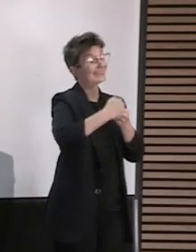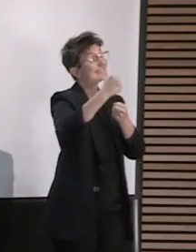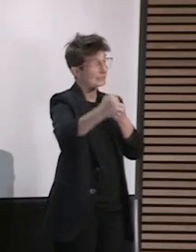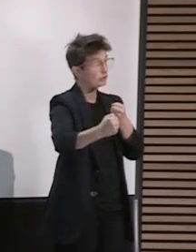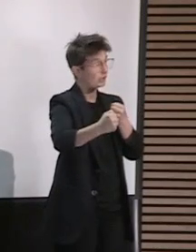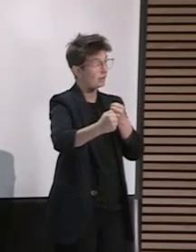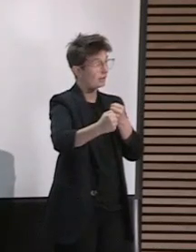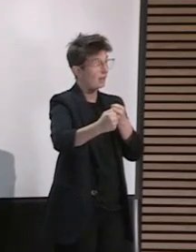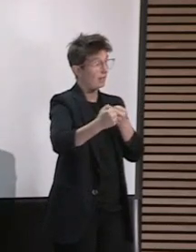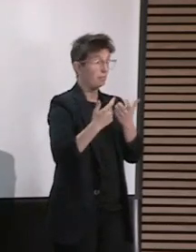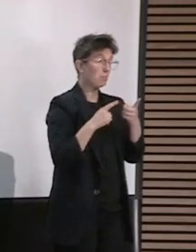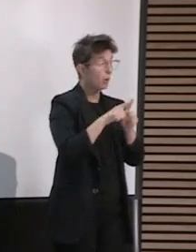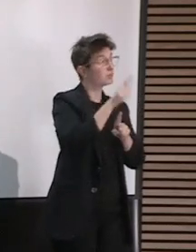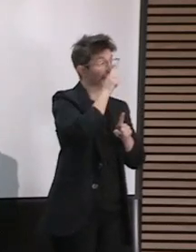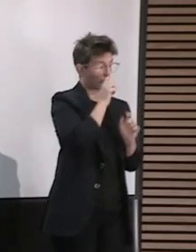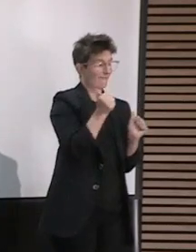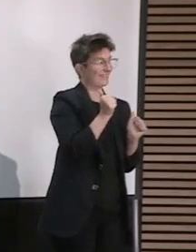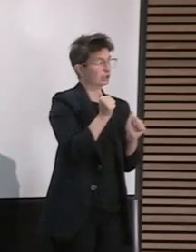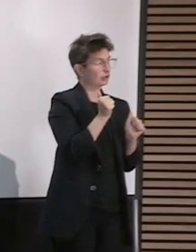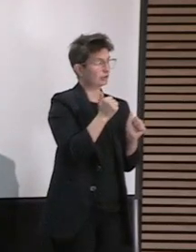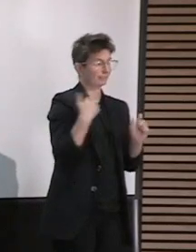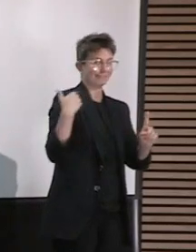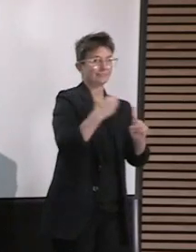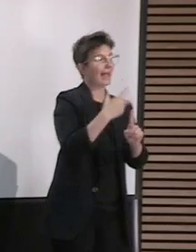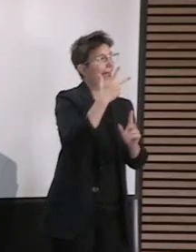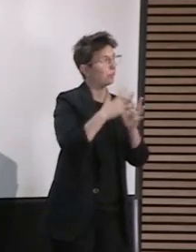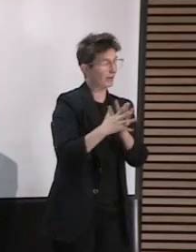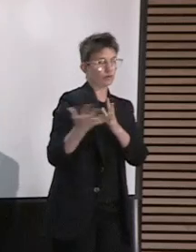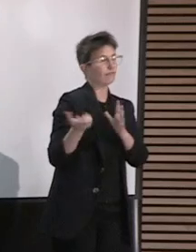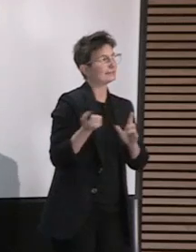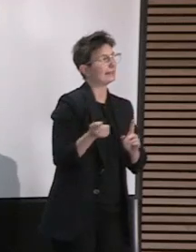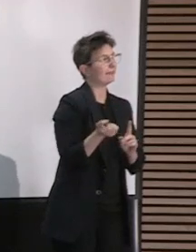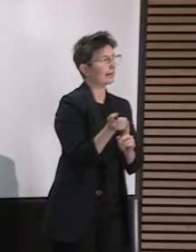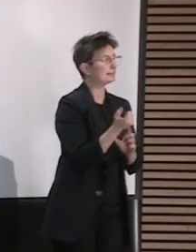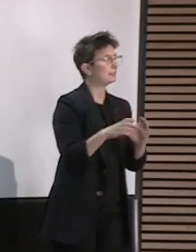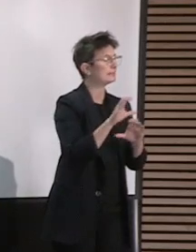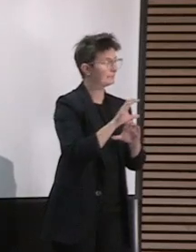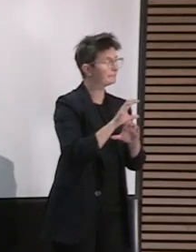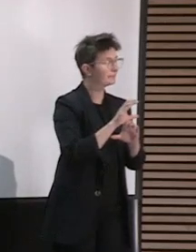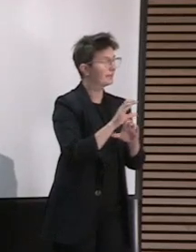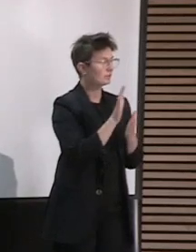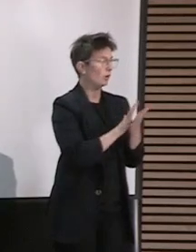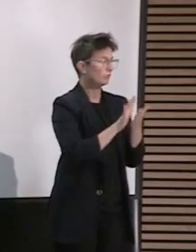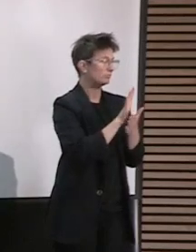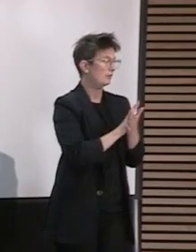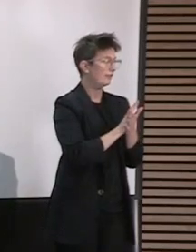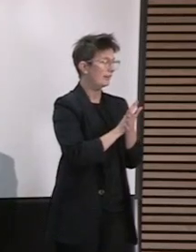haina i te Pipiri ka tiimata te huri atu i taua toronga i tera wiki. I waenga i te 5 Akuhata